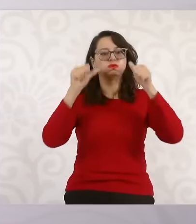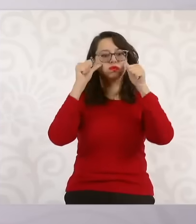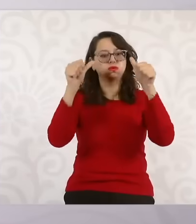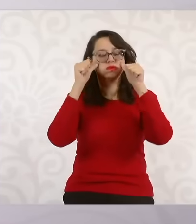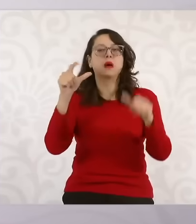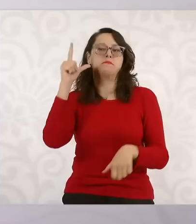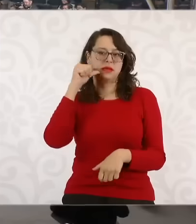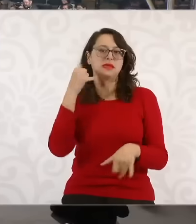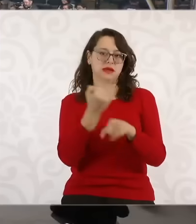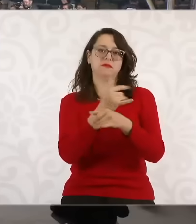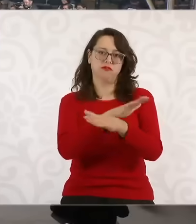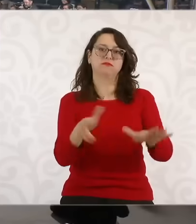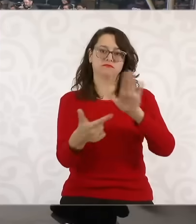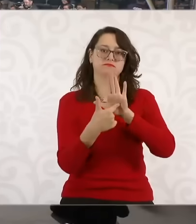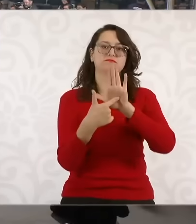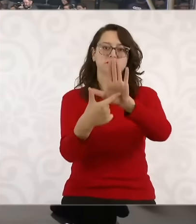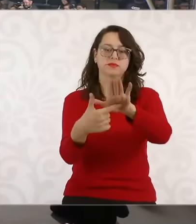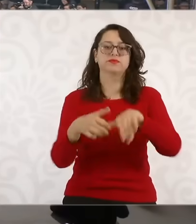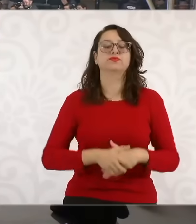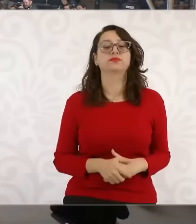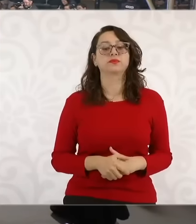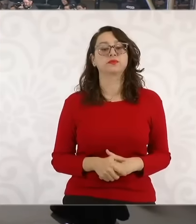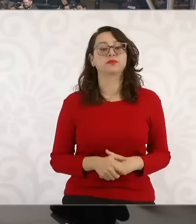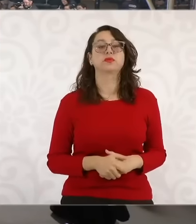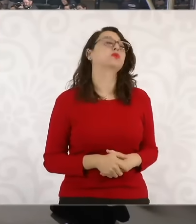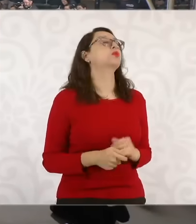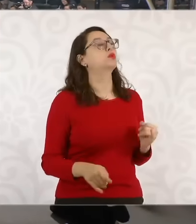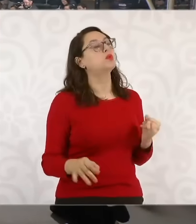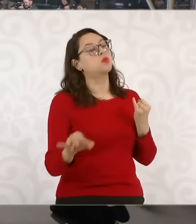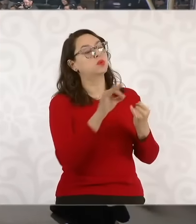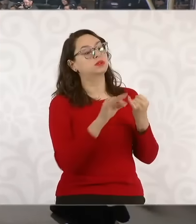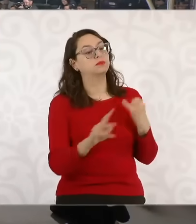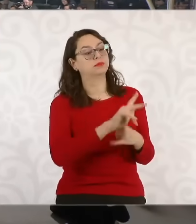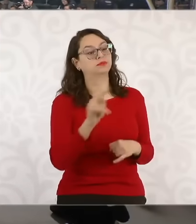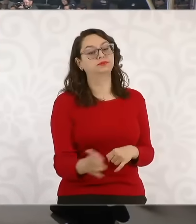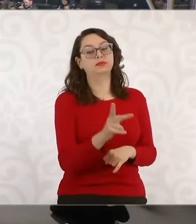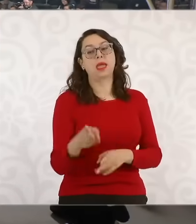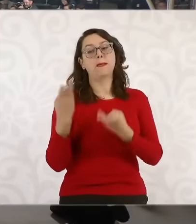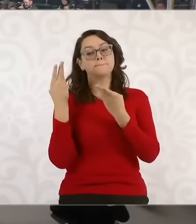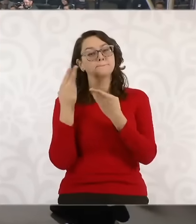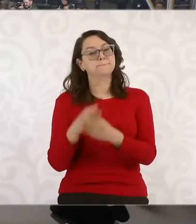Y ya por último, presidenta, un análisis reciente de Banamex señala que su estrategia de sobriedad